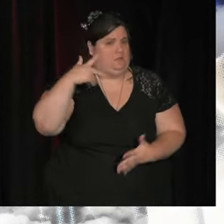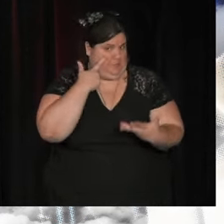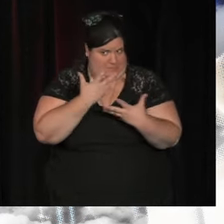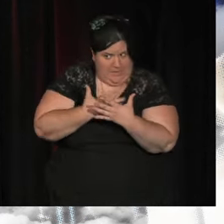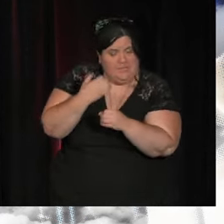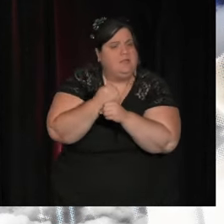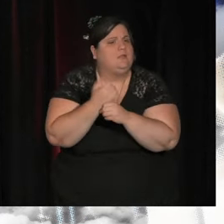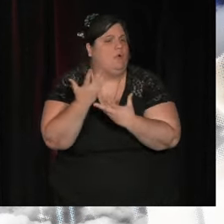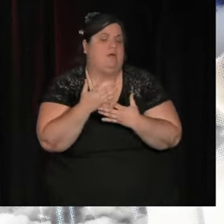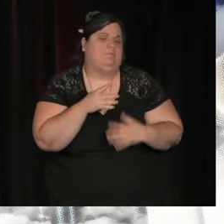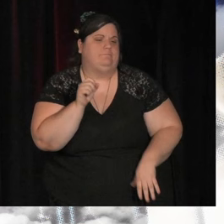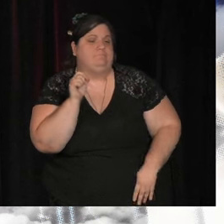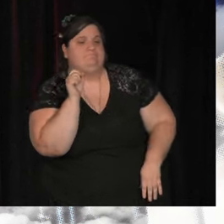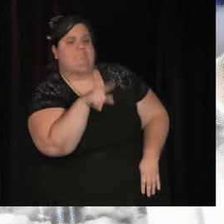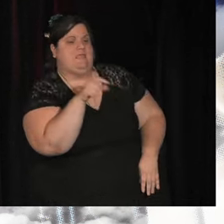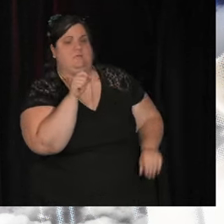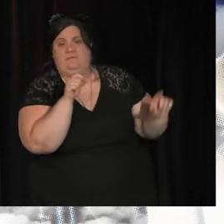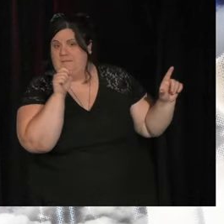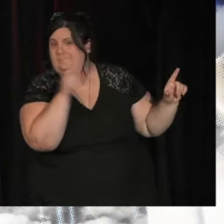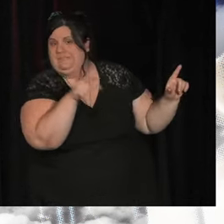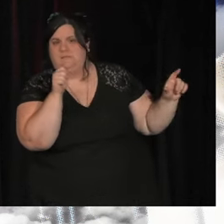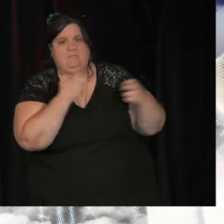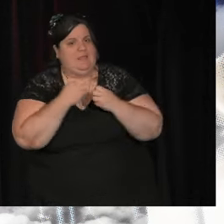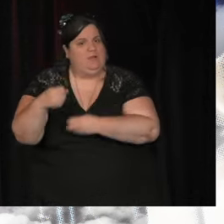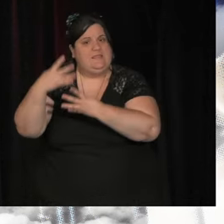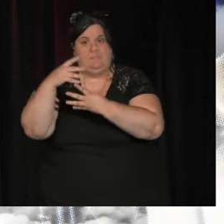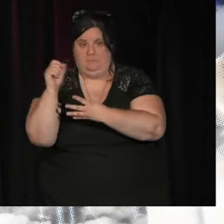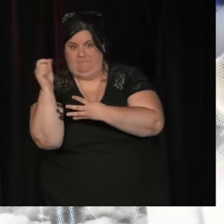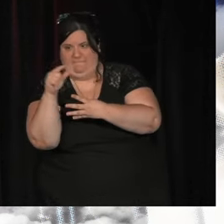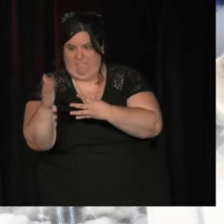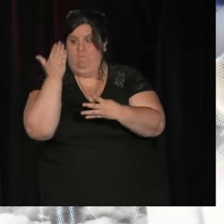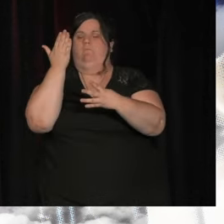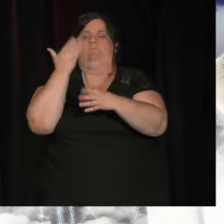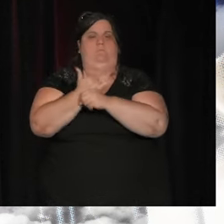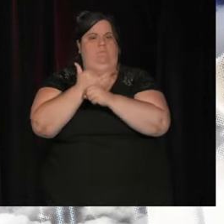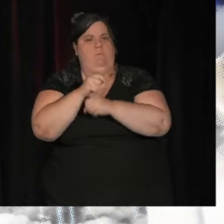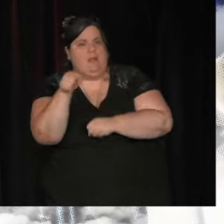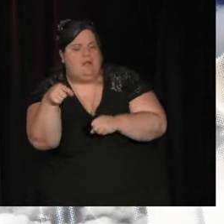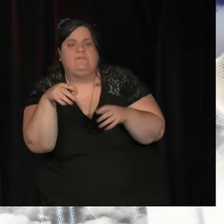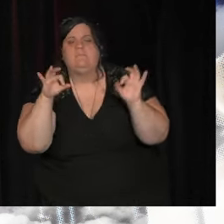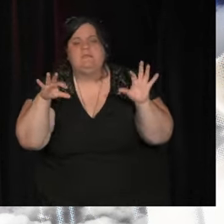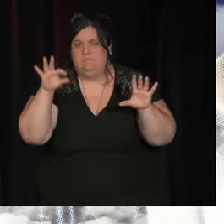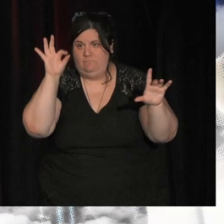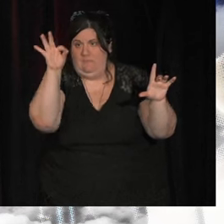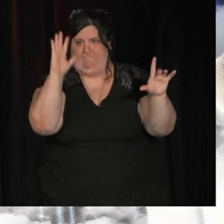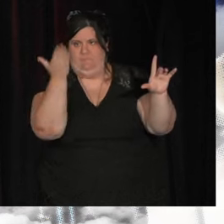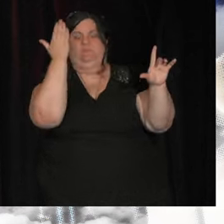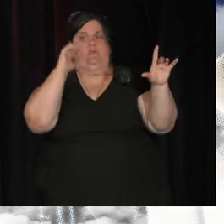de ping par exemple où quelqu'un dans l'équipe peut dire : "Là, il y a un ennemi. Là, il y a un truc" et mettre une espèce de punaise que tout le monde peut voir en même temps.